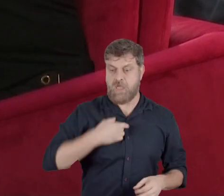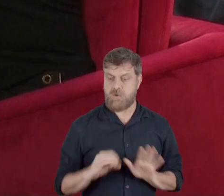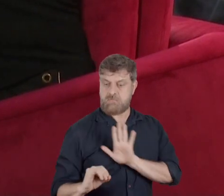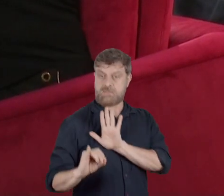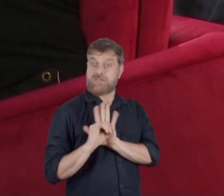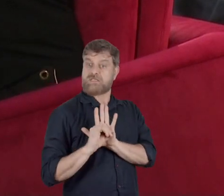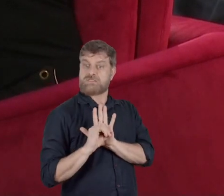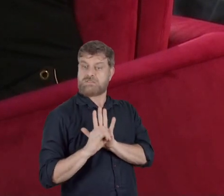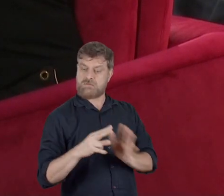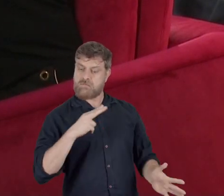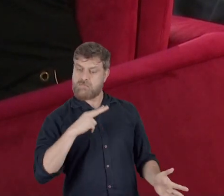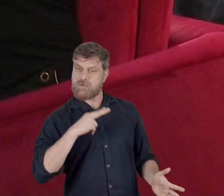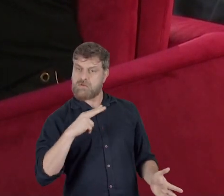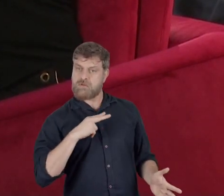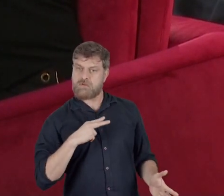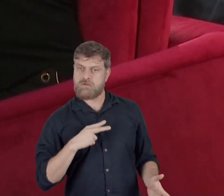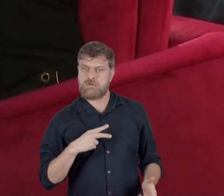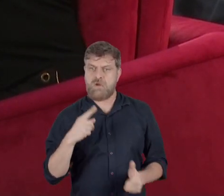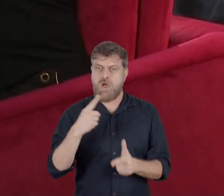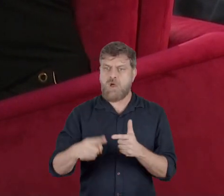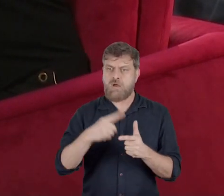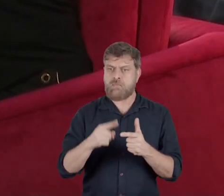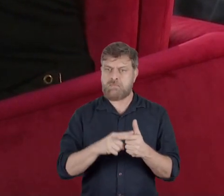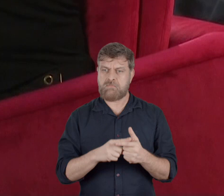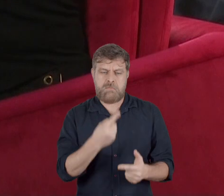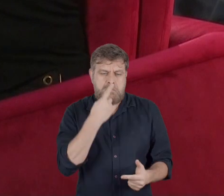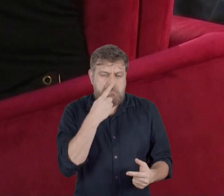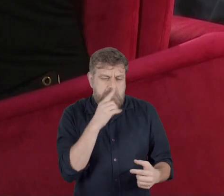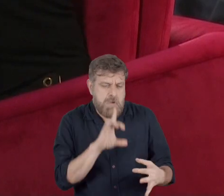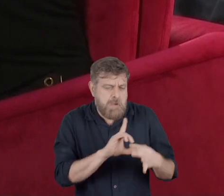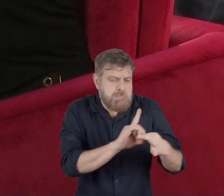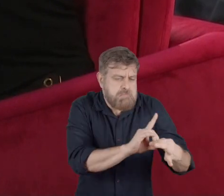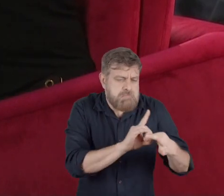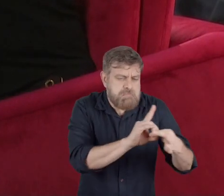Qual é o problema do grau exacerbado de universalização?